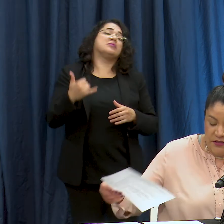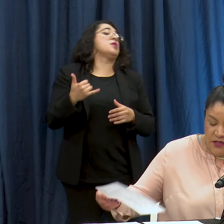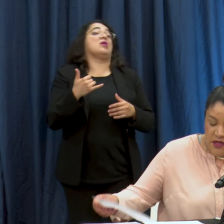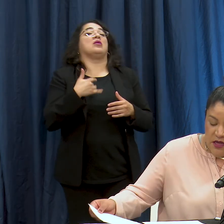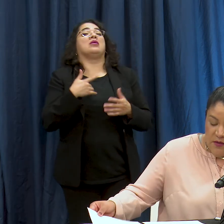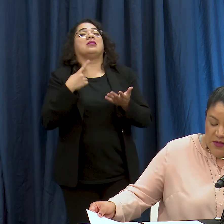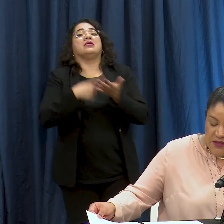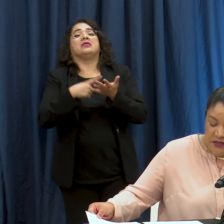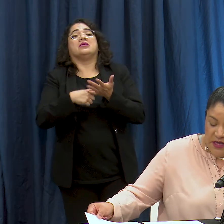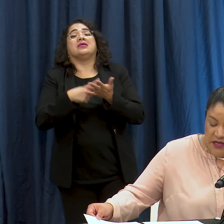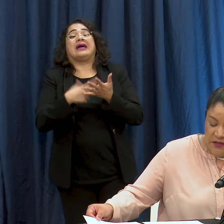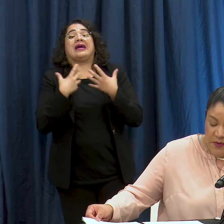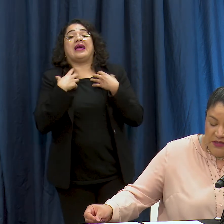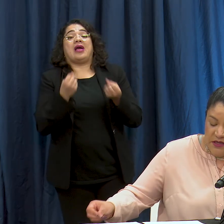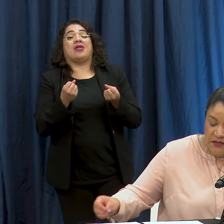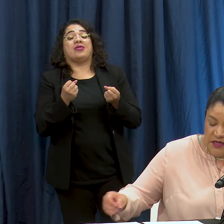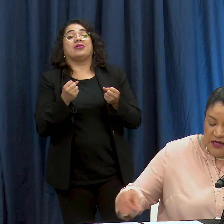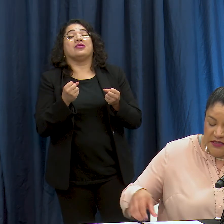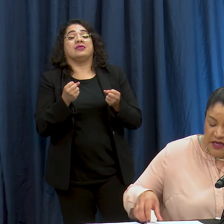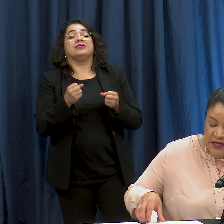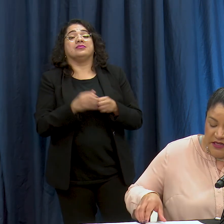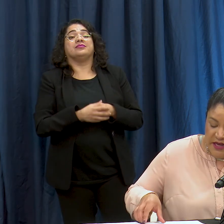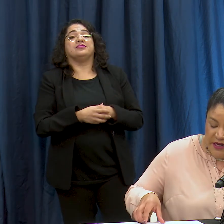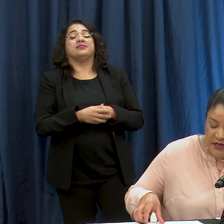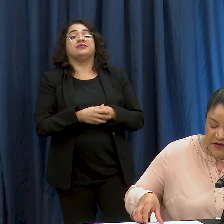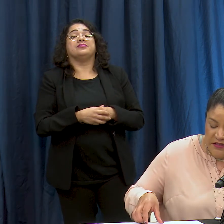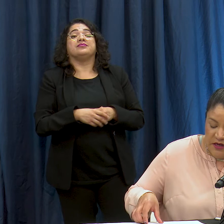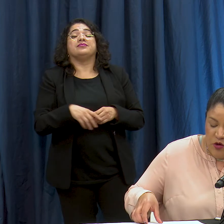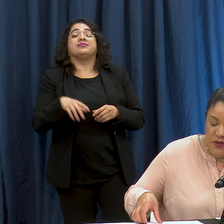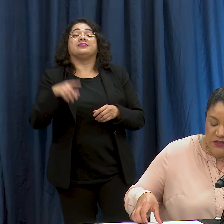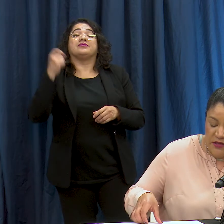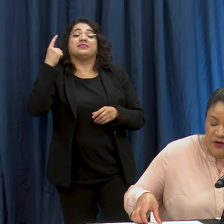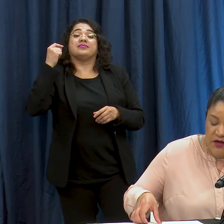mientras que las Impreza's y las áreas de ley del e Breaston commence ando area